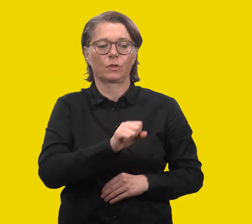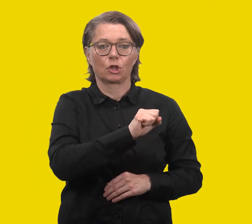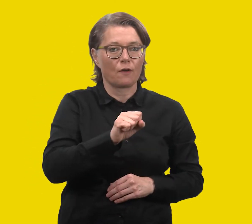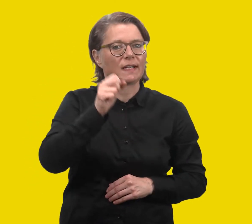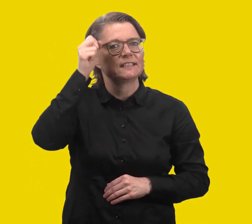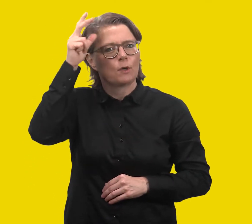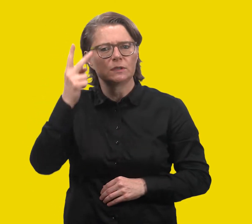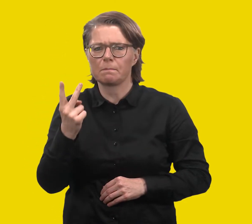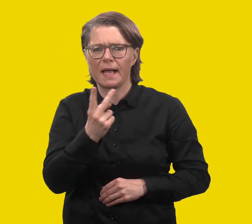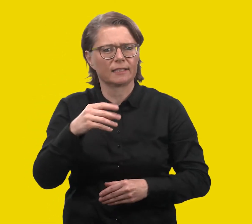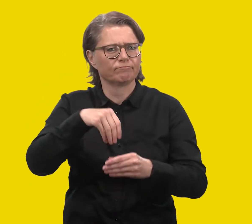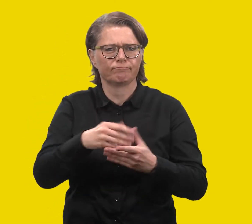Sophia und Zwoisy leiteten im September 2022